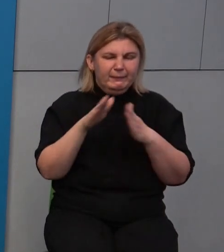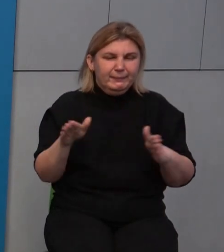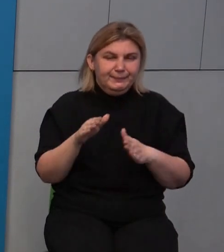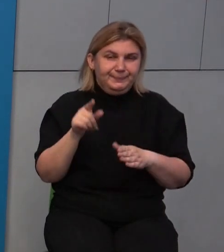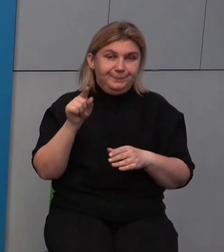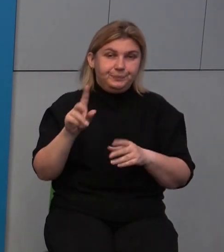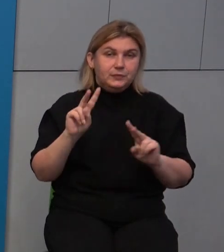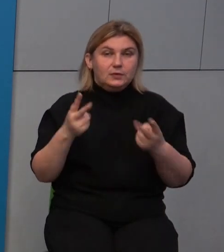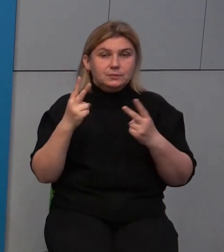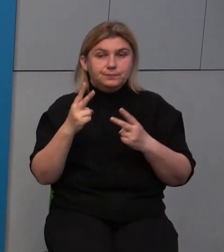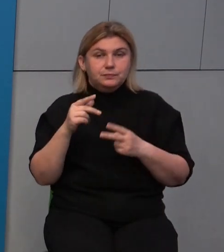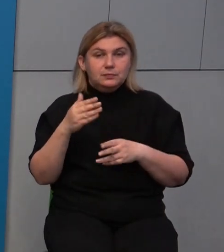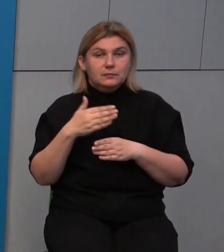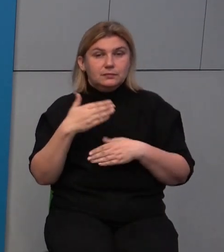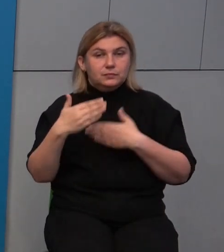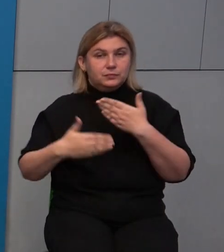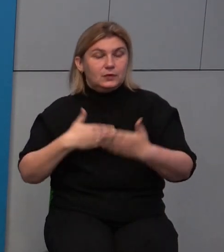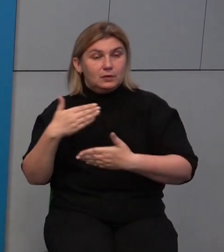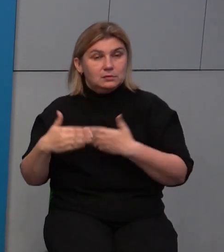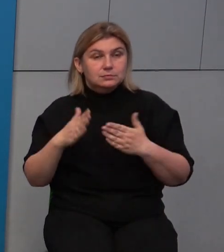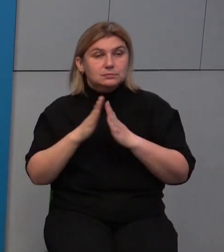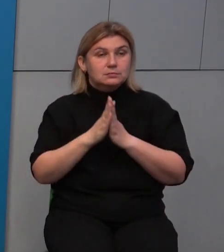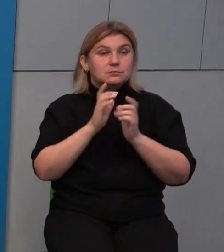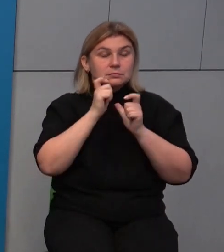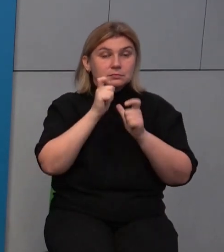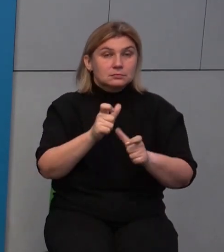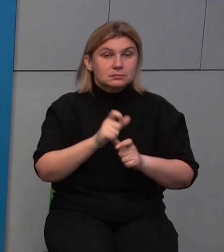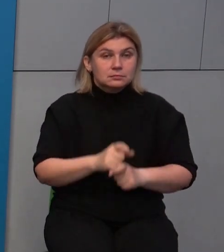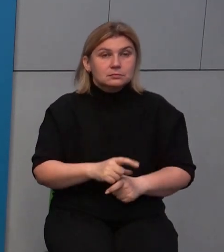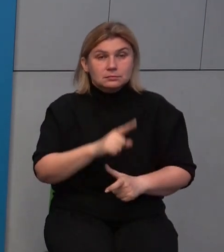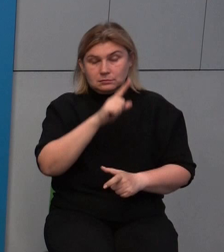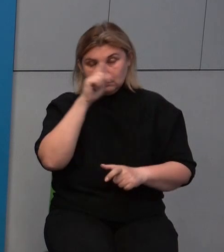tam skądś i tak dalej, i że prosimy się zgłaszać i ludzie się masowo...